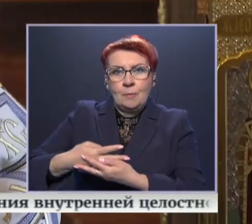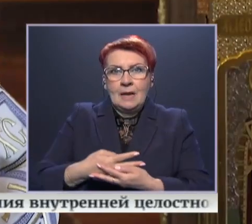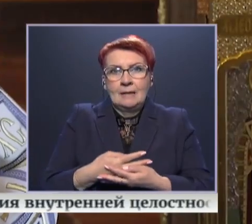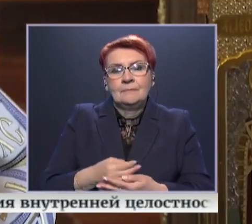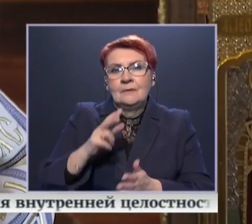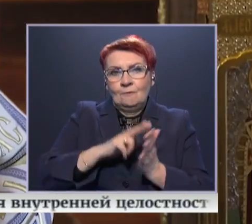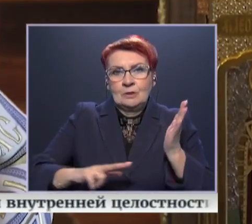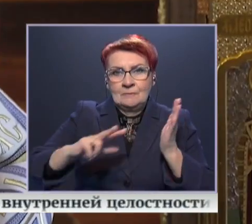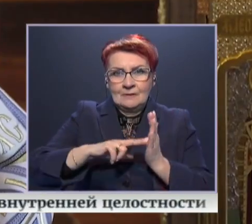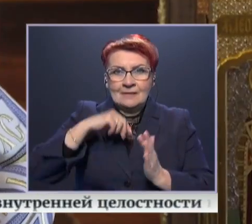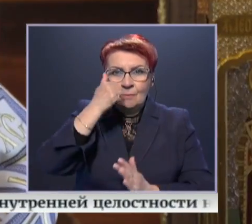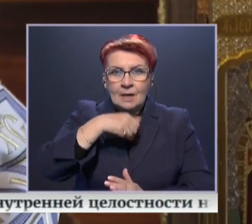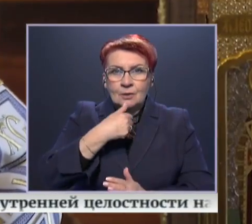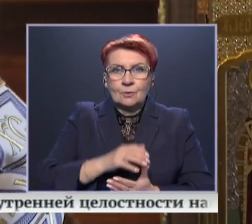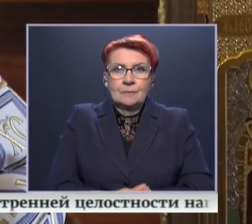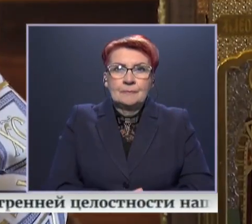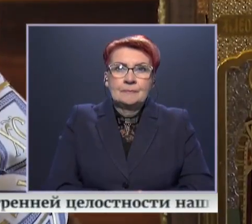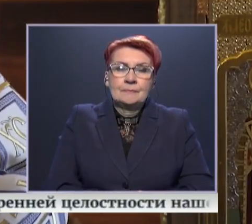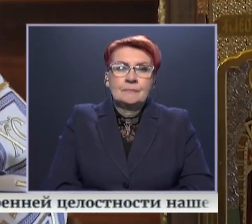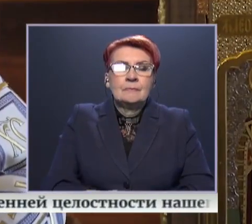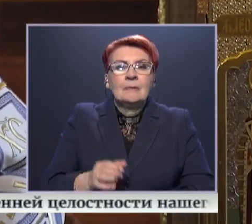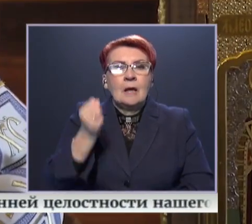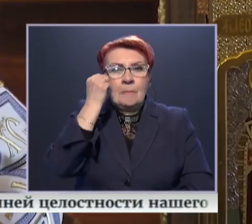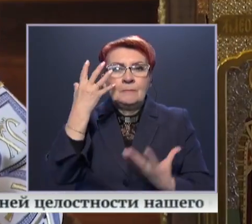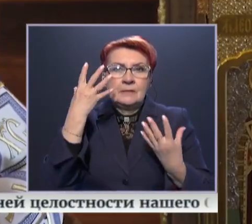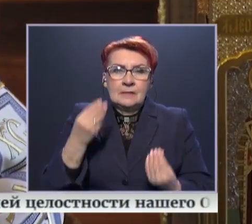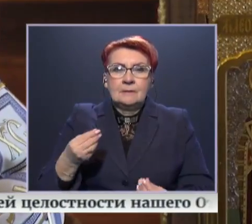мне памяти день празднования 2020-летия Крещения Руси